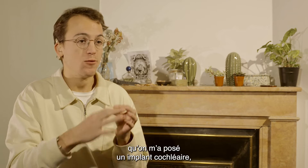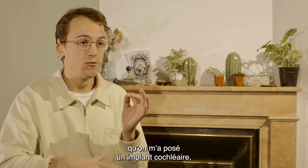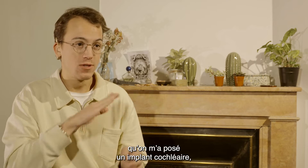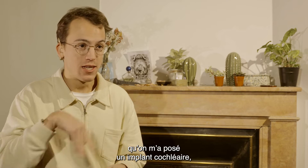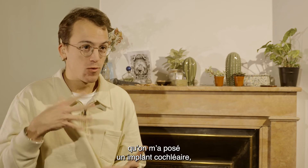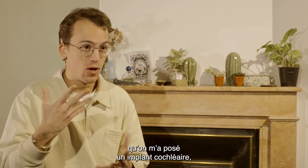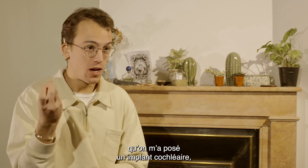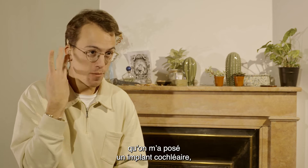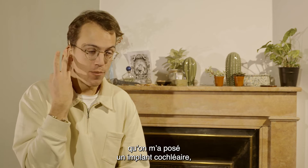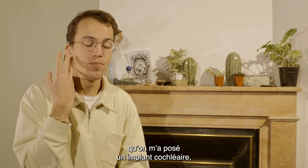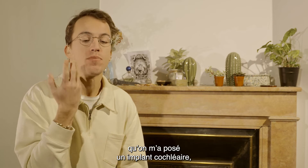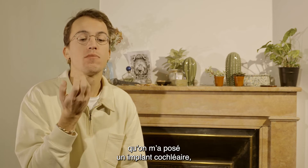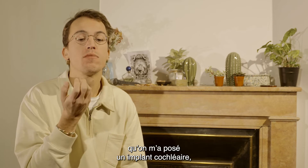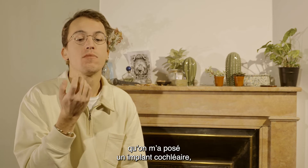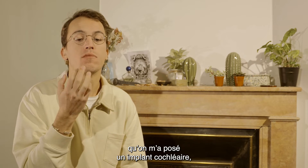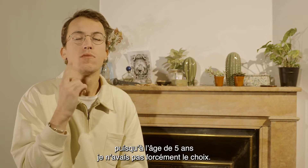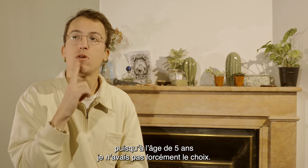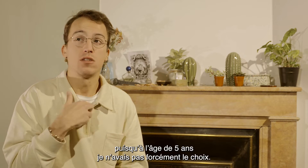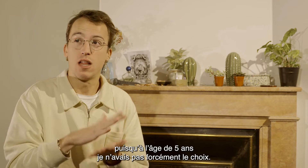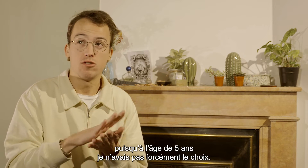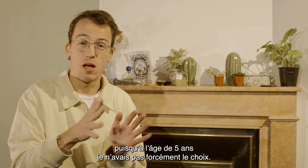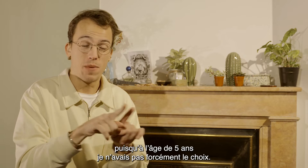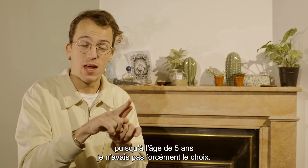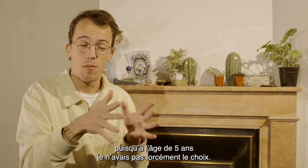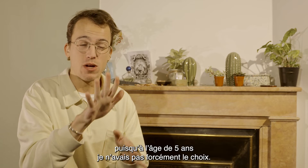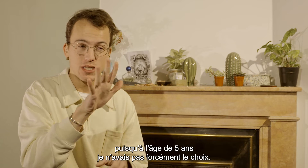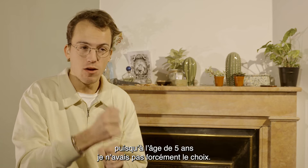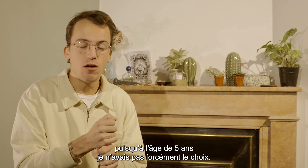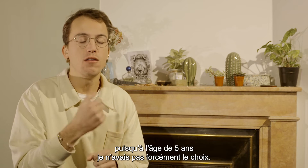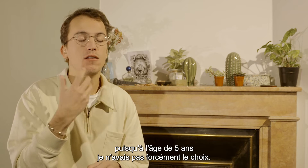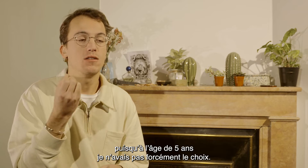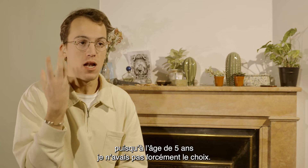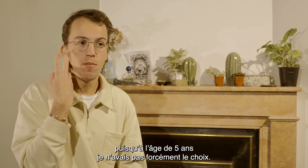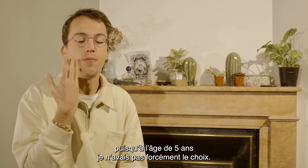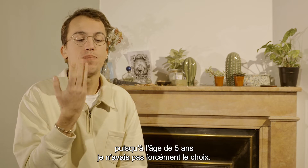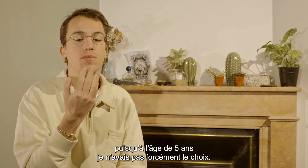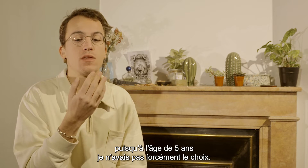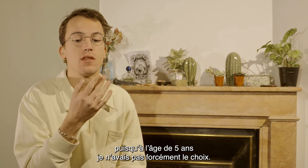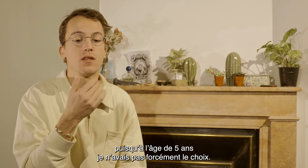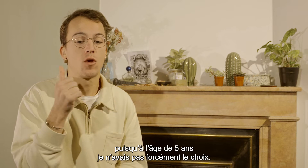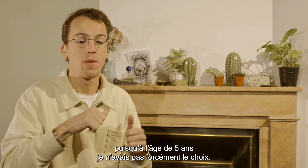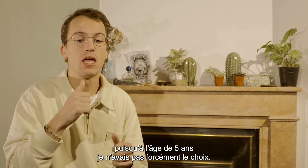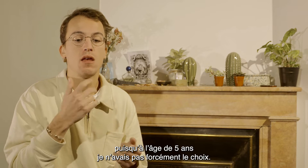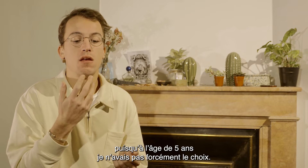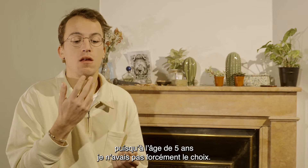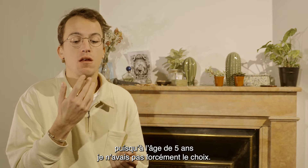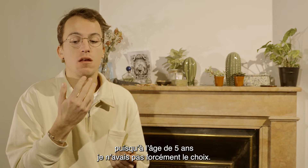qu’on m’a posé un implant cochléaire, puisqu’à l’âge de 5 ans je n’avais pas forcément le choix.